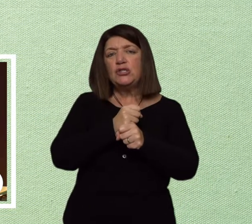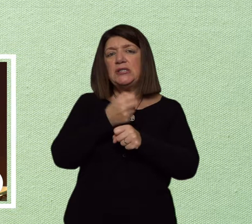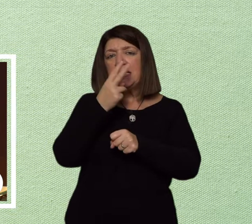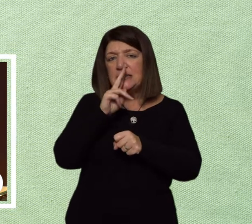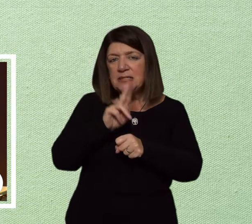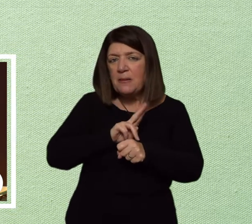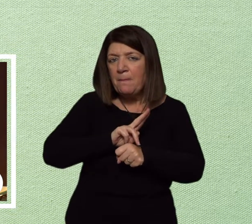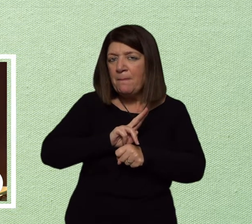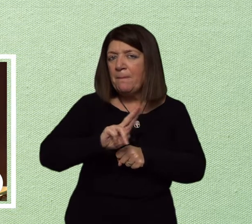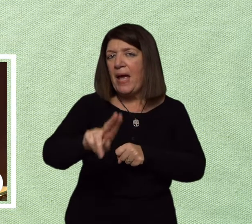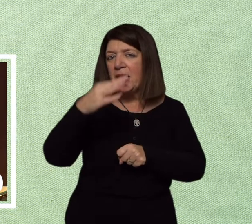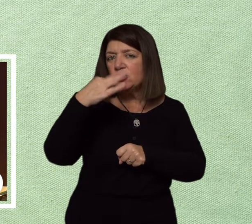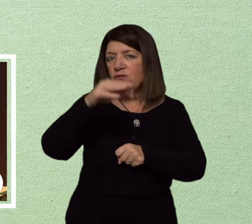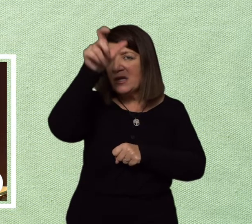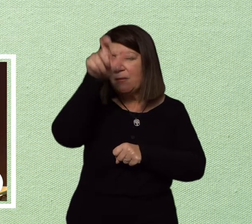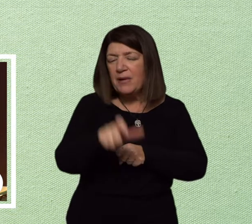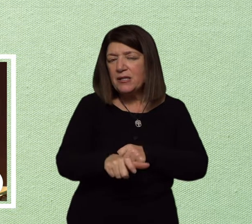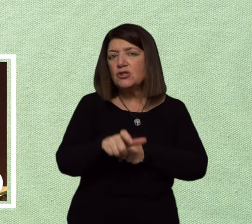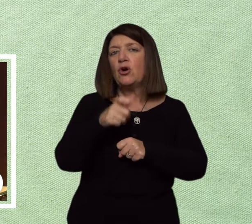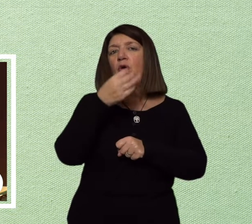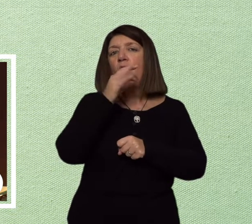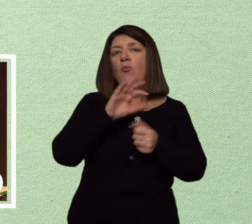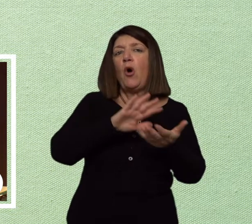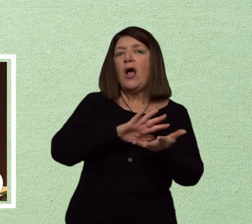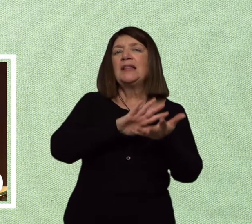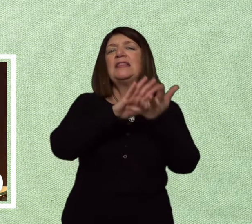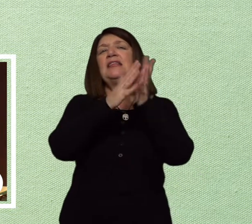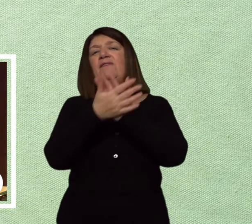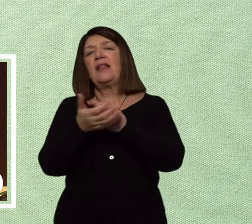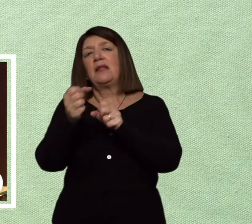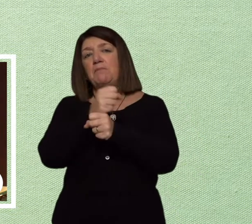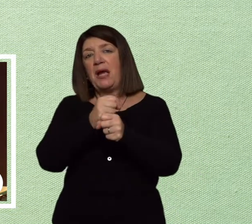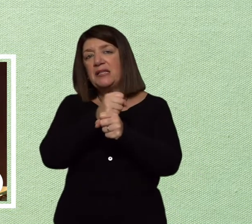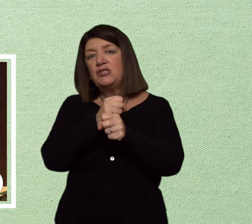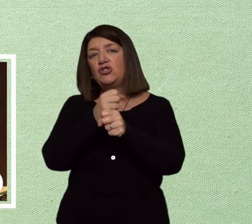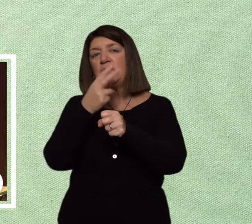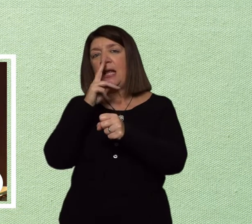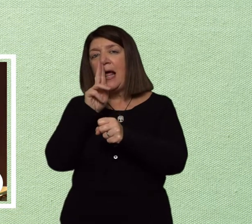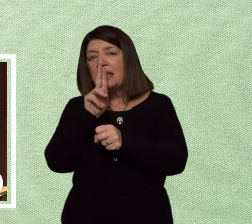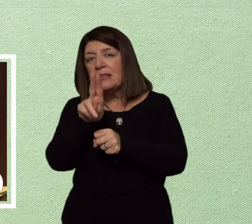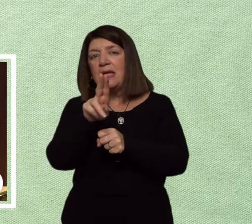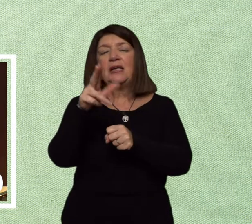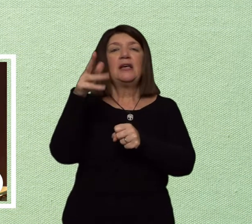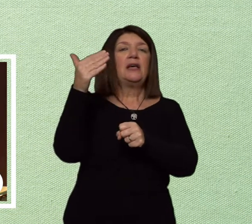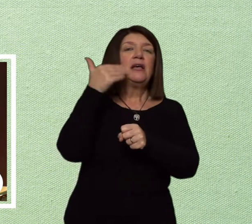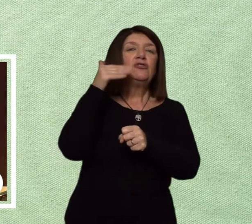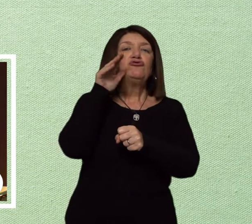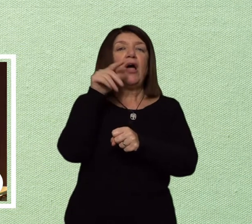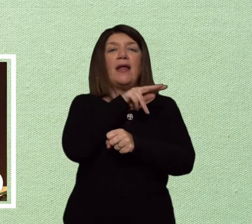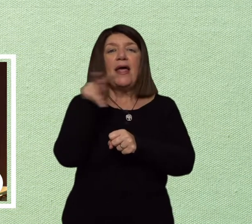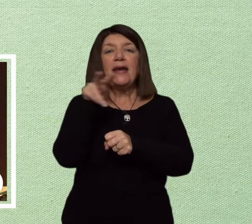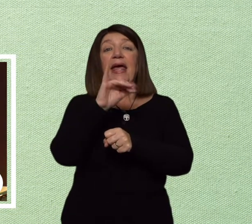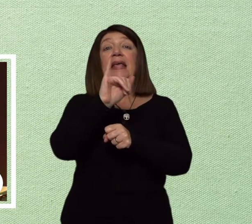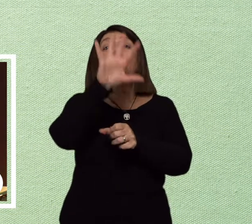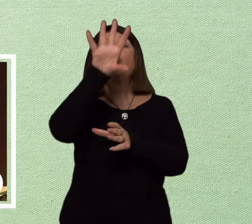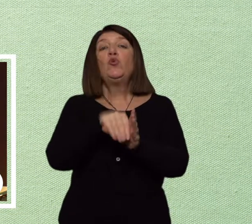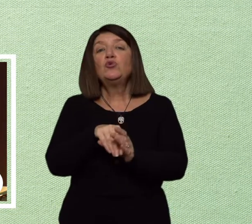una medicina di genere inclusiva? come ci può aiutare in futuro da oggi? oggi decidiamo che